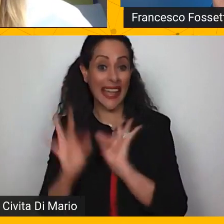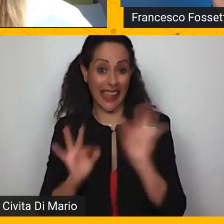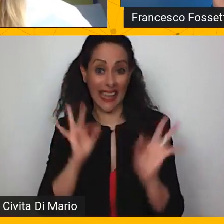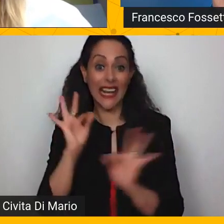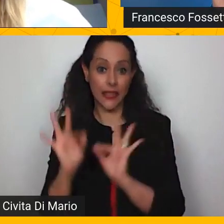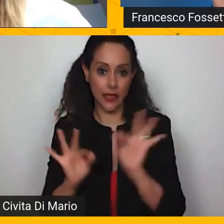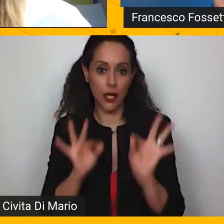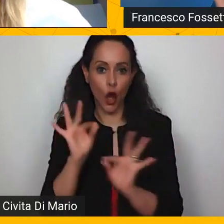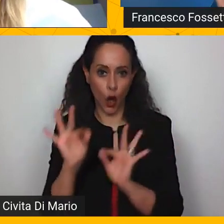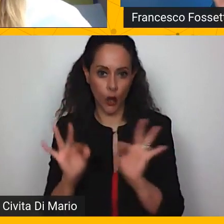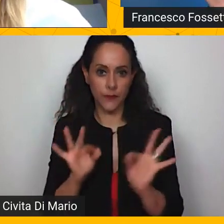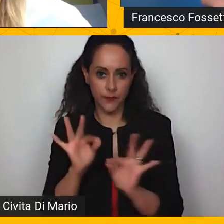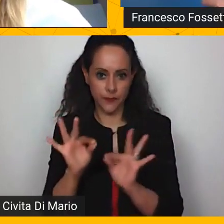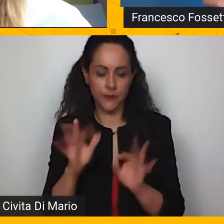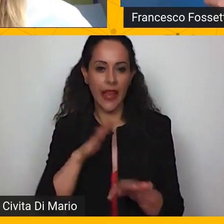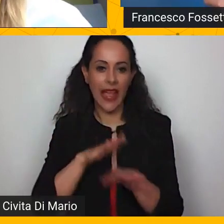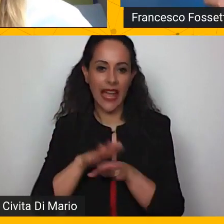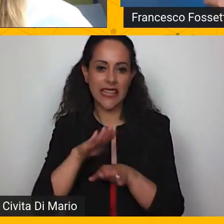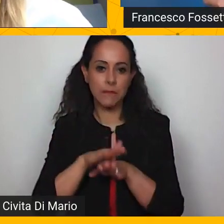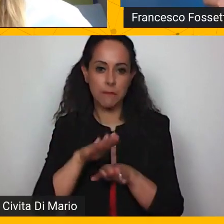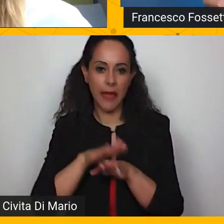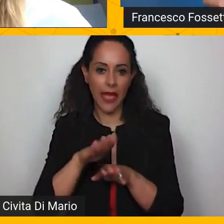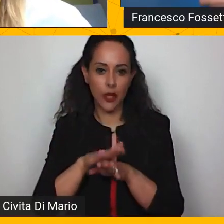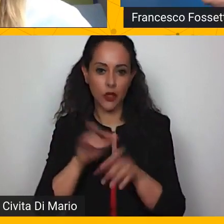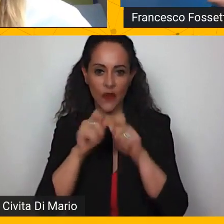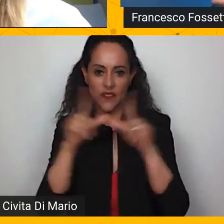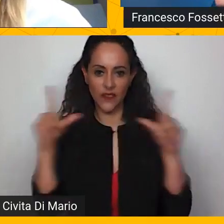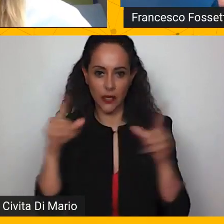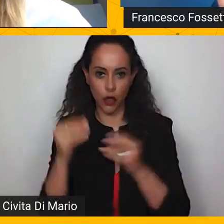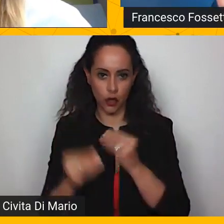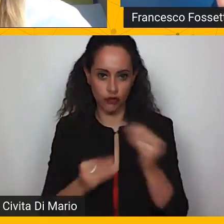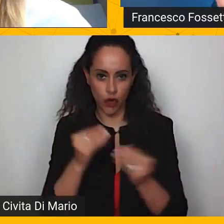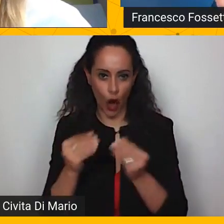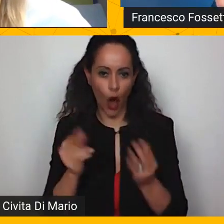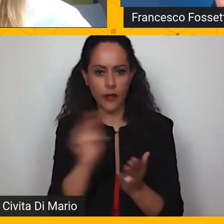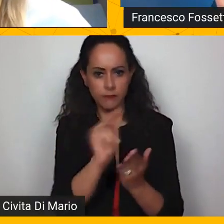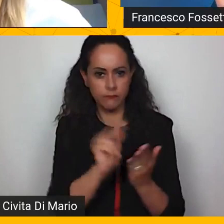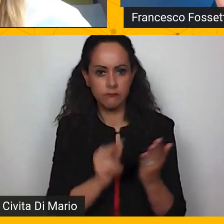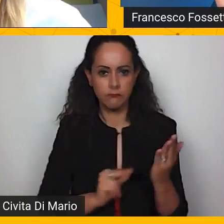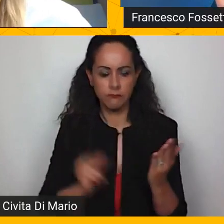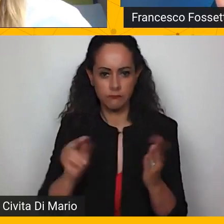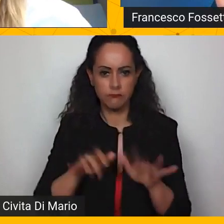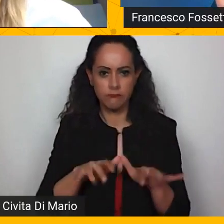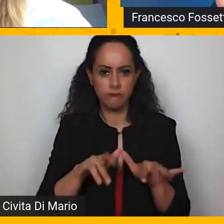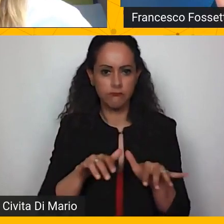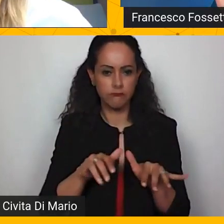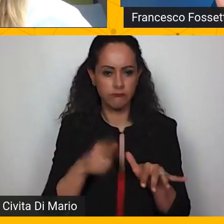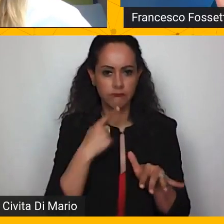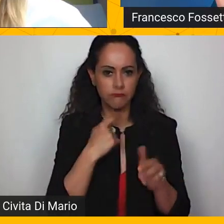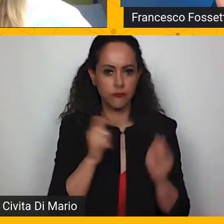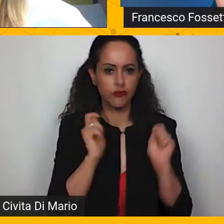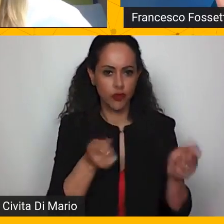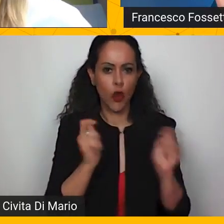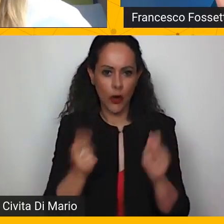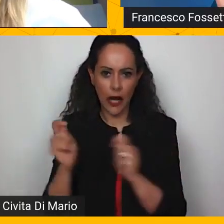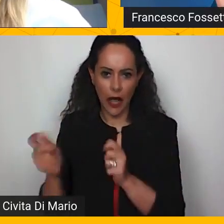è un critico fondamentalmente, un critico ed esperto di videogaming scrive per